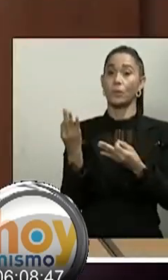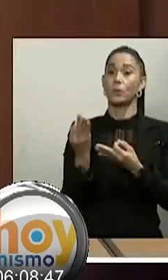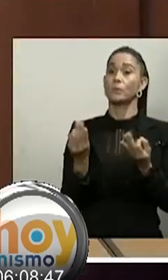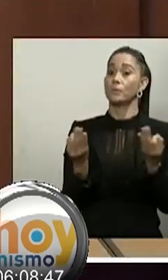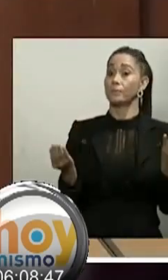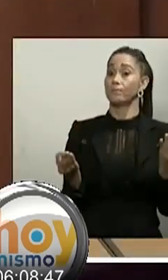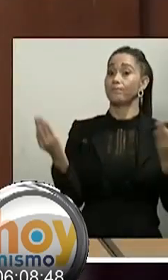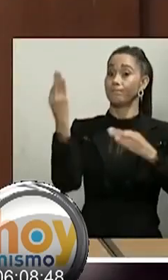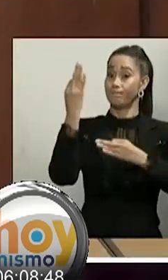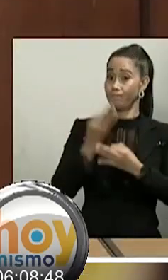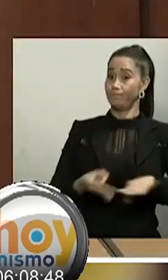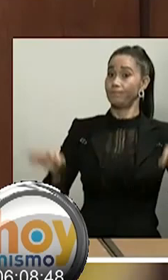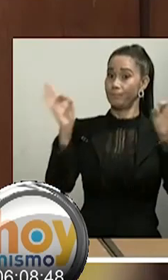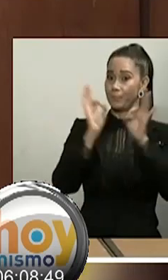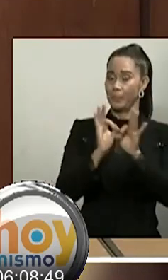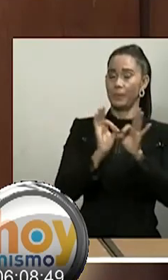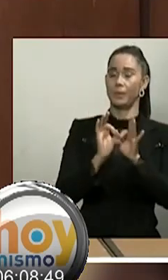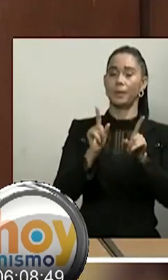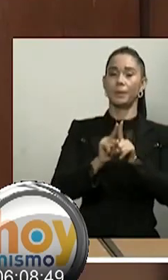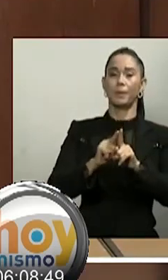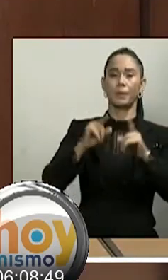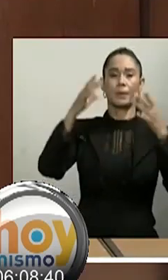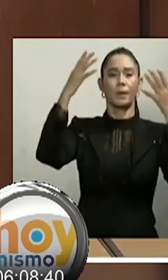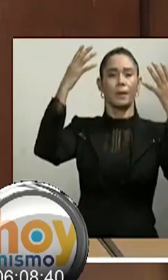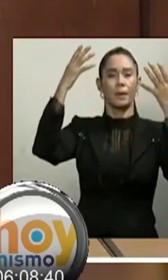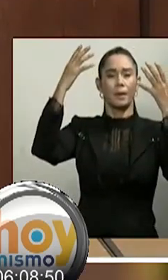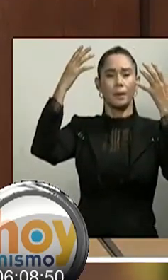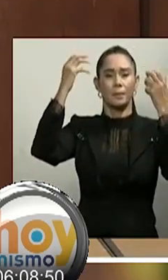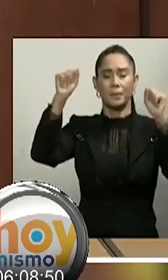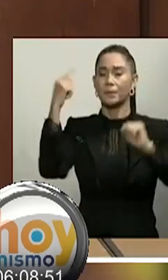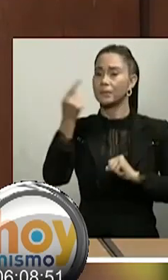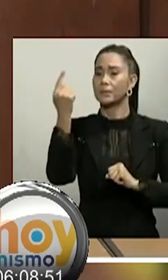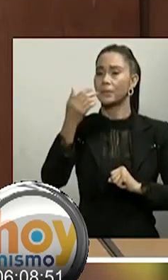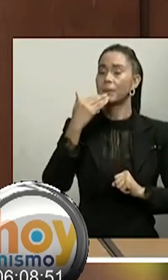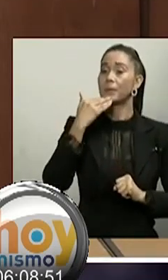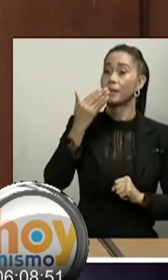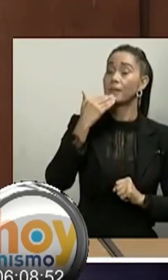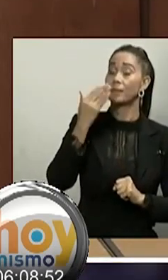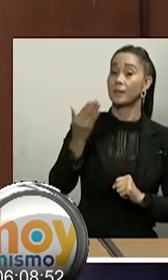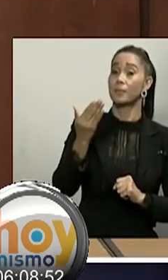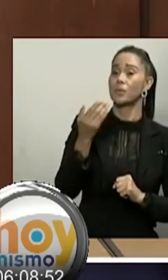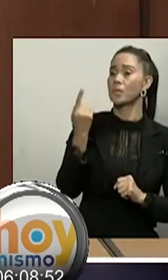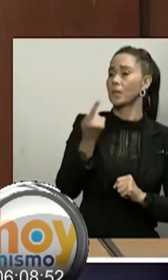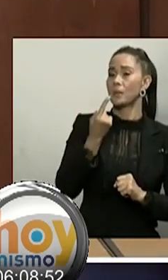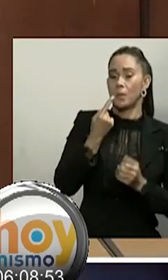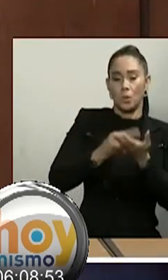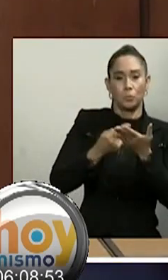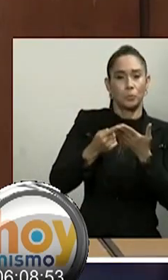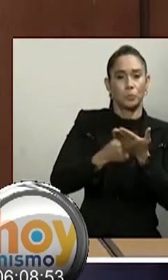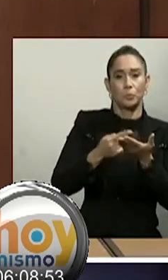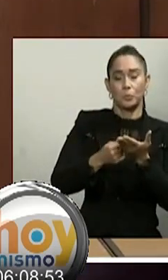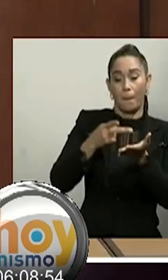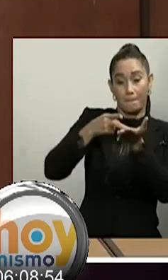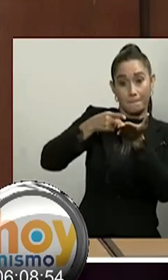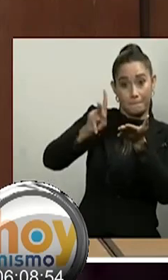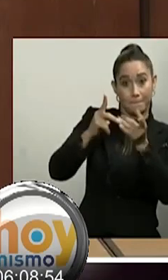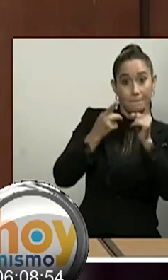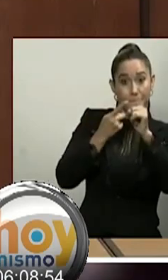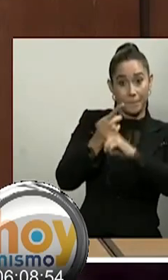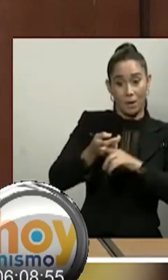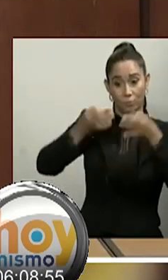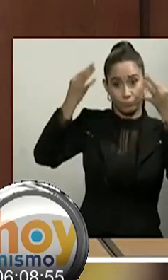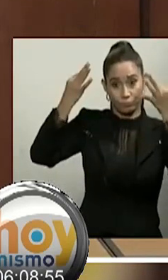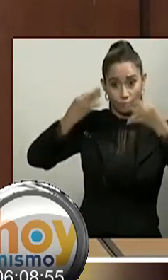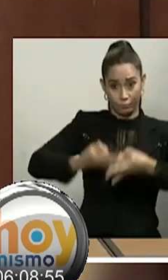desde marzo estuvieron incluidos en un modelo de pensión de los cuales esa pensión para los